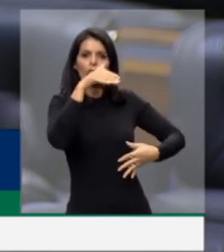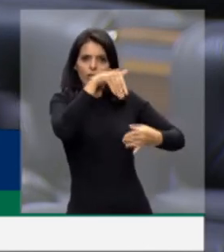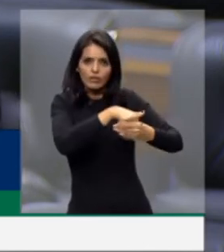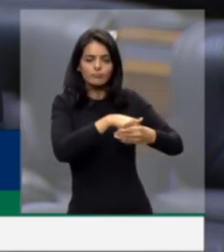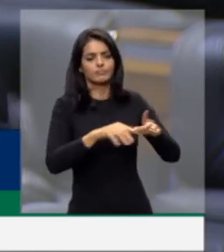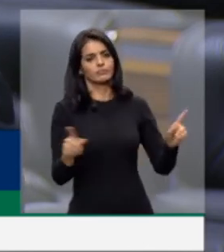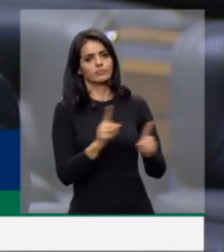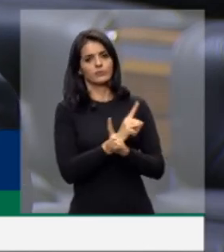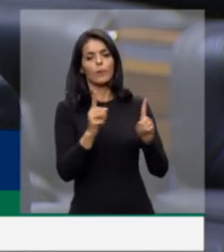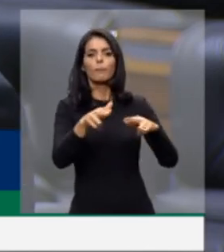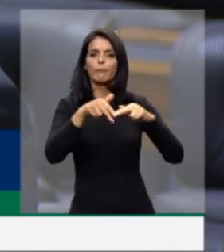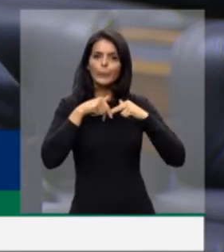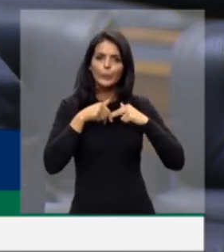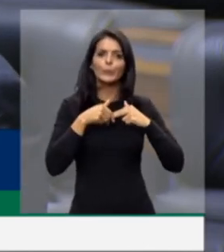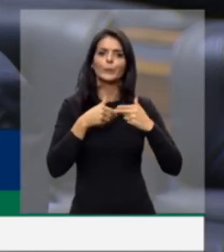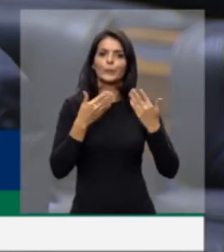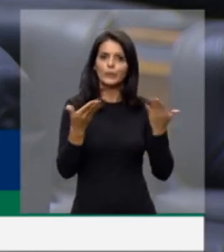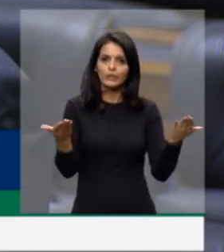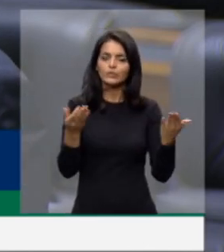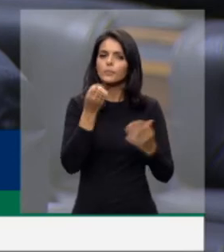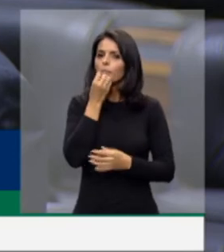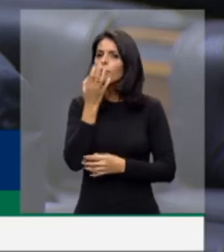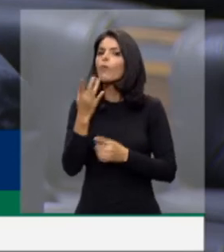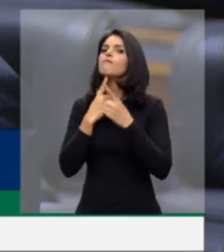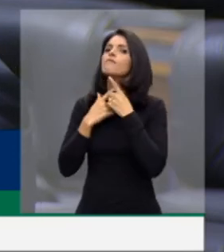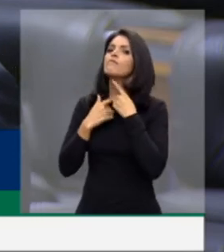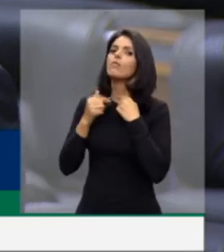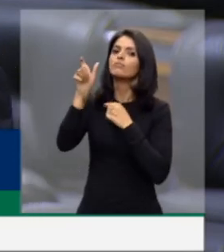MUITO IMPORTANTE, SOMOS TOTALMENTE CONTRA ESTA DISTRIBUIÇÃO, E PRECISAMOS